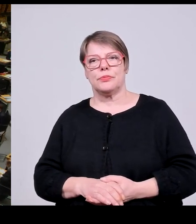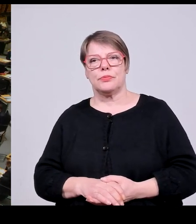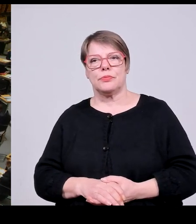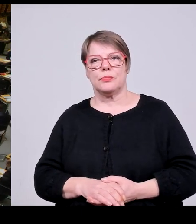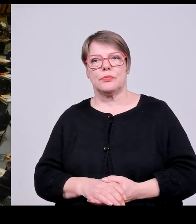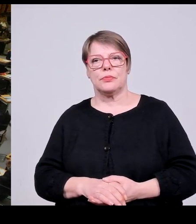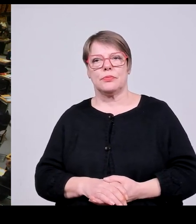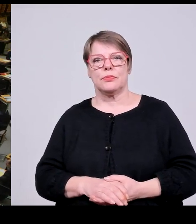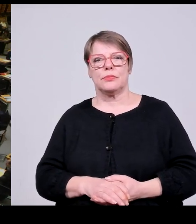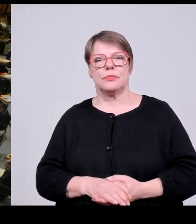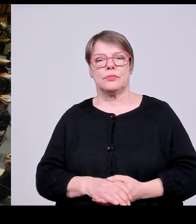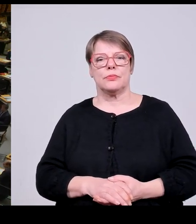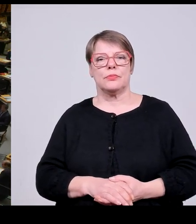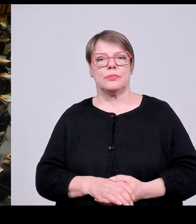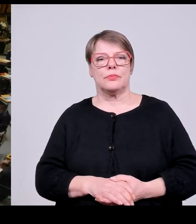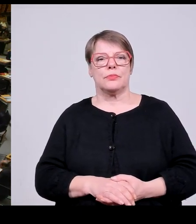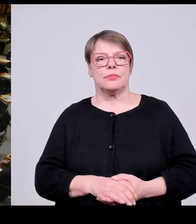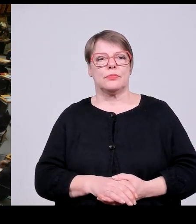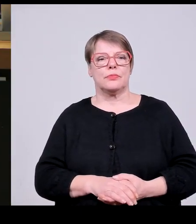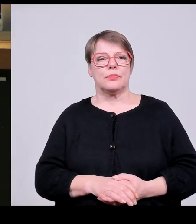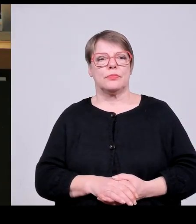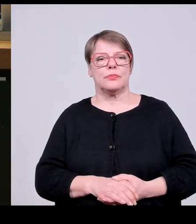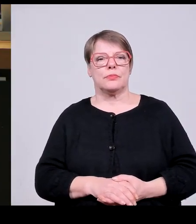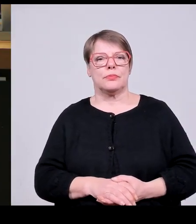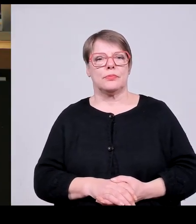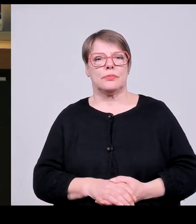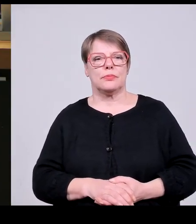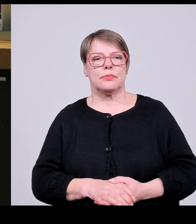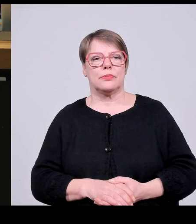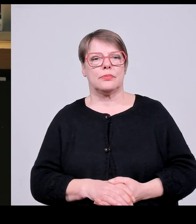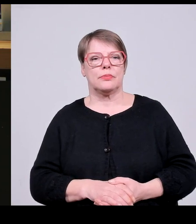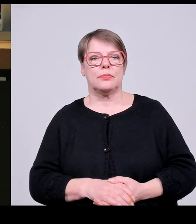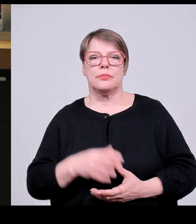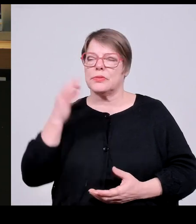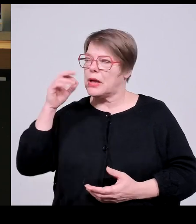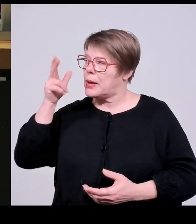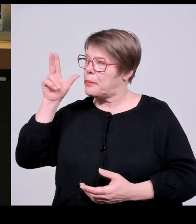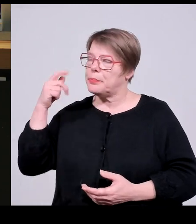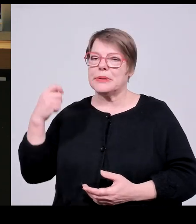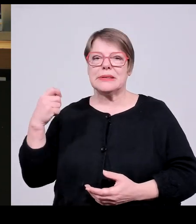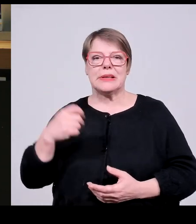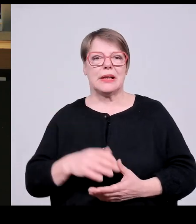Sehr geehrter Präsident, sehr geehrte Kolleginnen und Kollegen und auch sehr geehrte Betriebsräte.